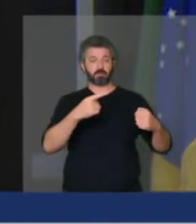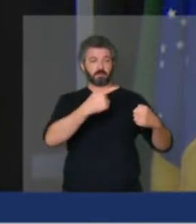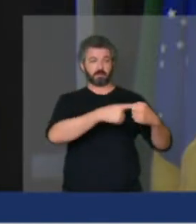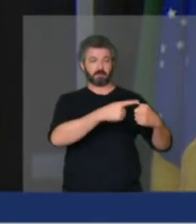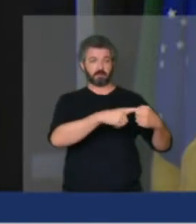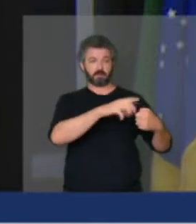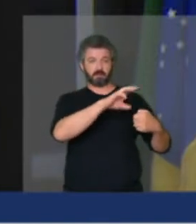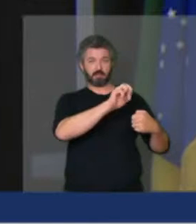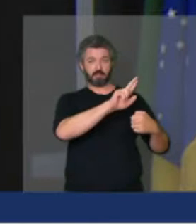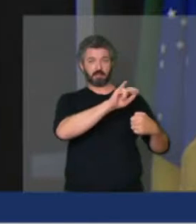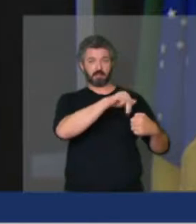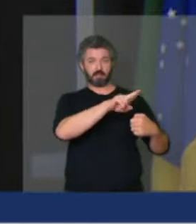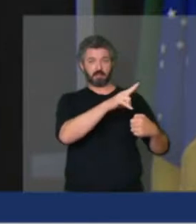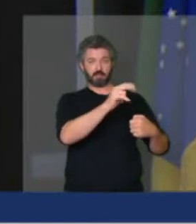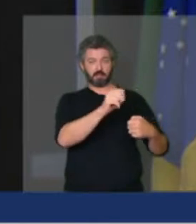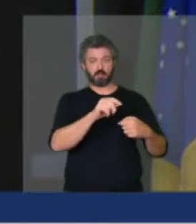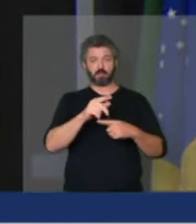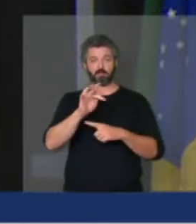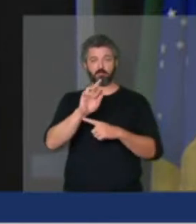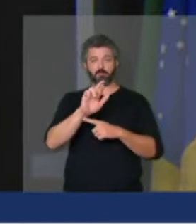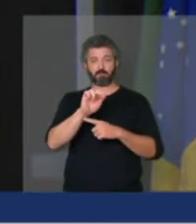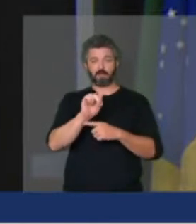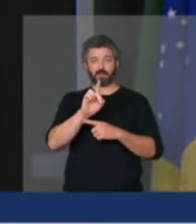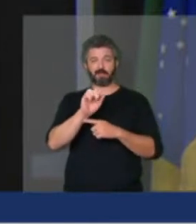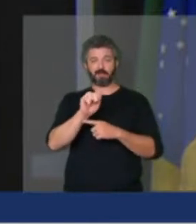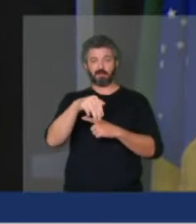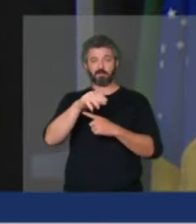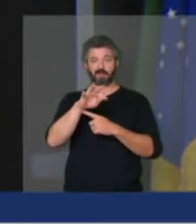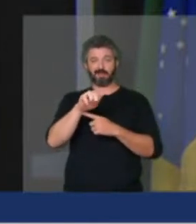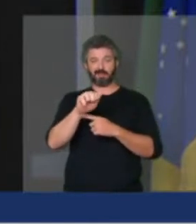QUE TRATAVA DE RECURSOS PARA O REFERIDO TRECHO. FELIZMENTE,